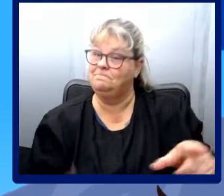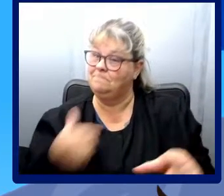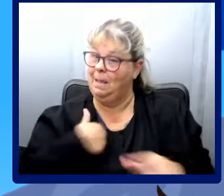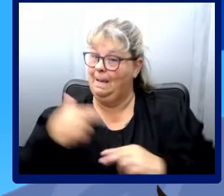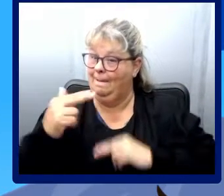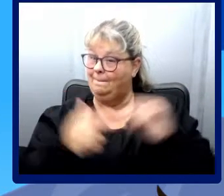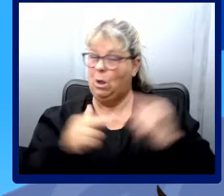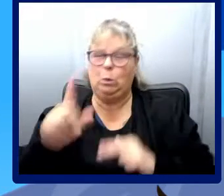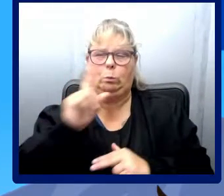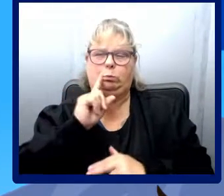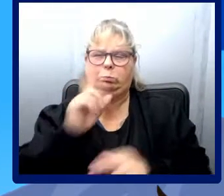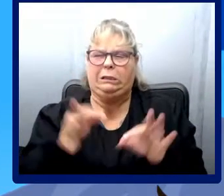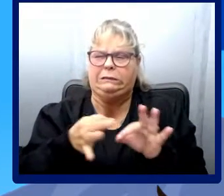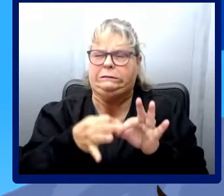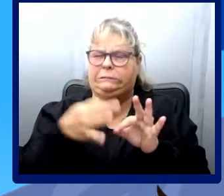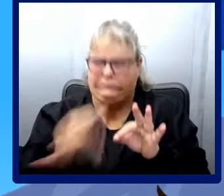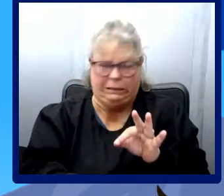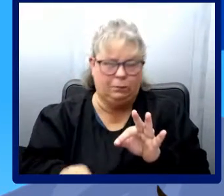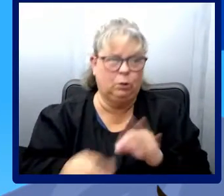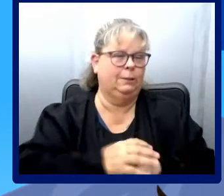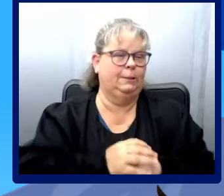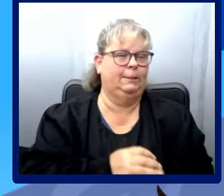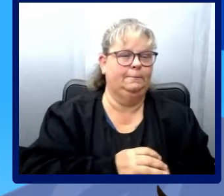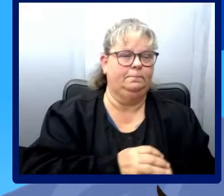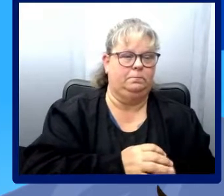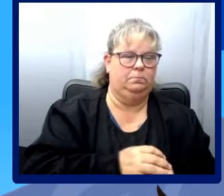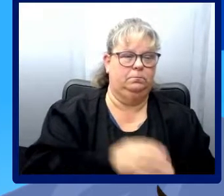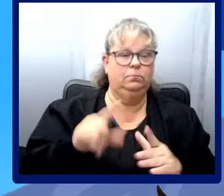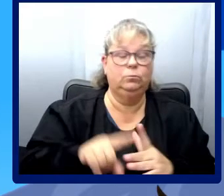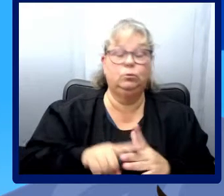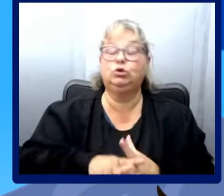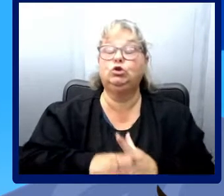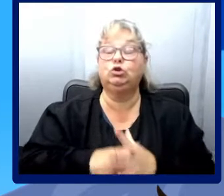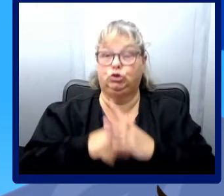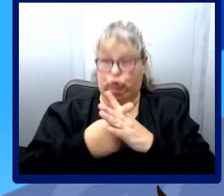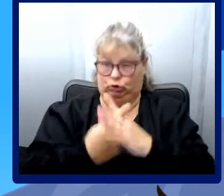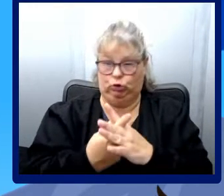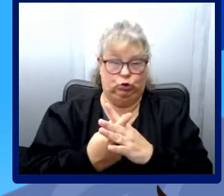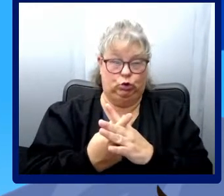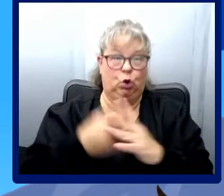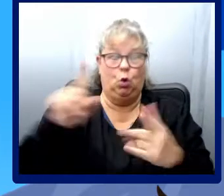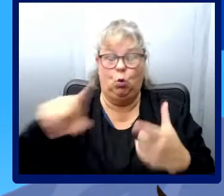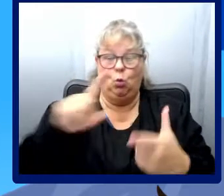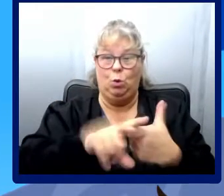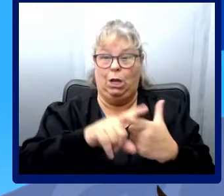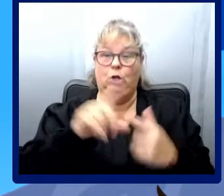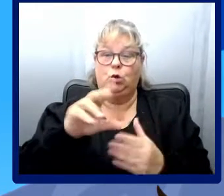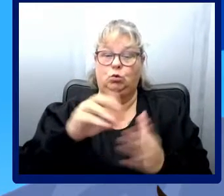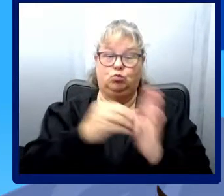es un flujo de registro en un objeto de caso. Se activa cuando se crea el registro y lo que hace